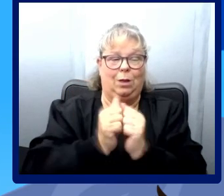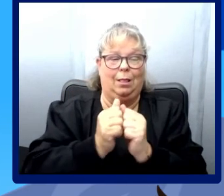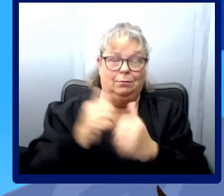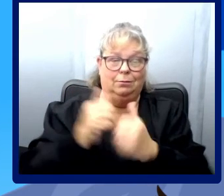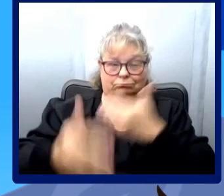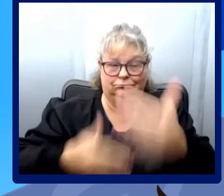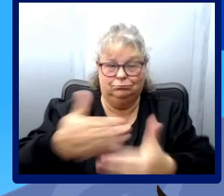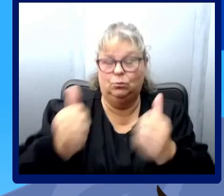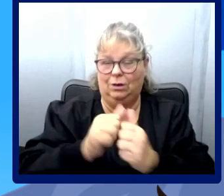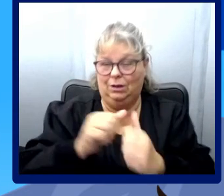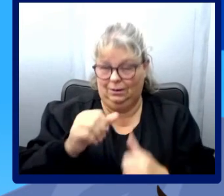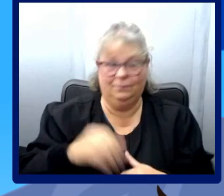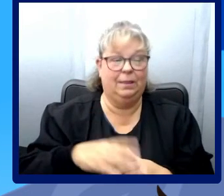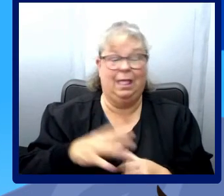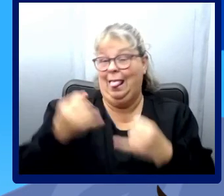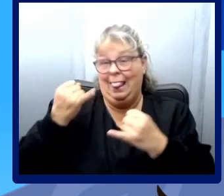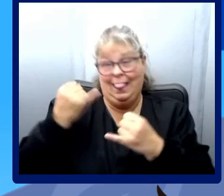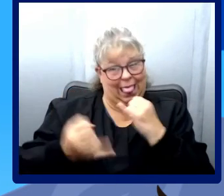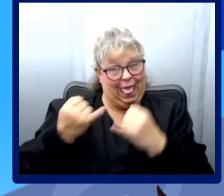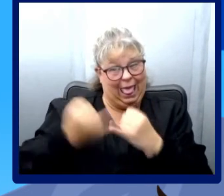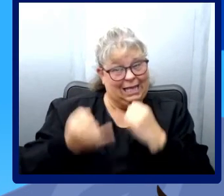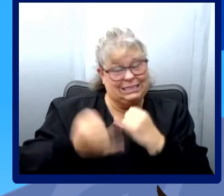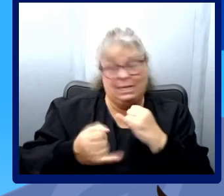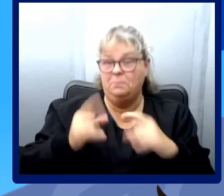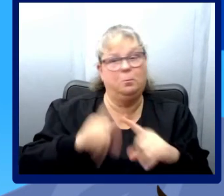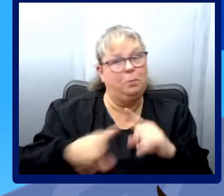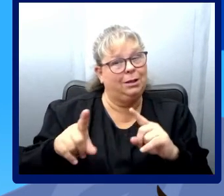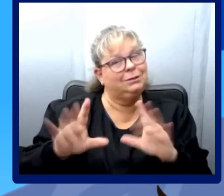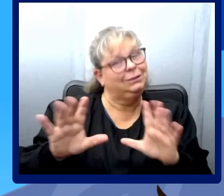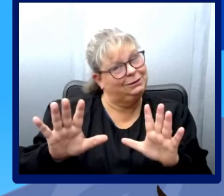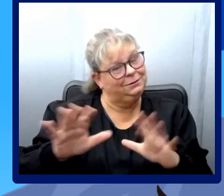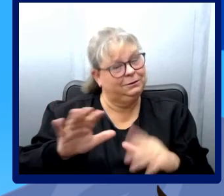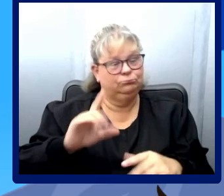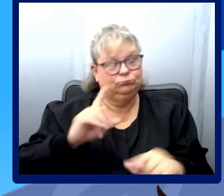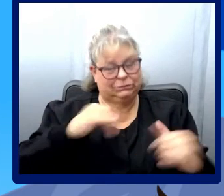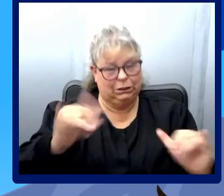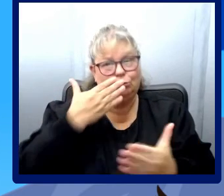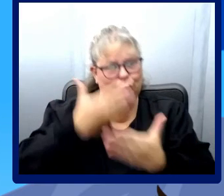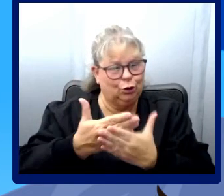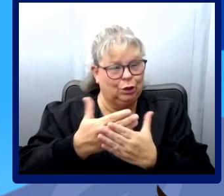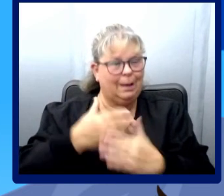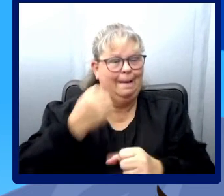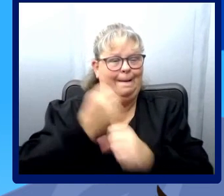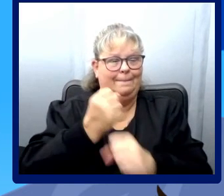Y lo último, pero definitivamente no menos importante, revisen la serie de videos "Automatice esto" de Jennifer Lee